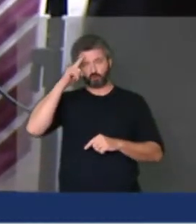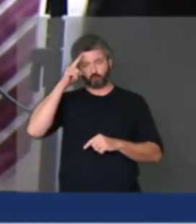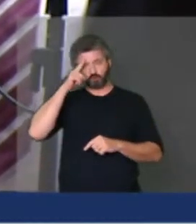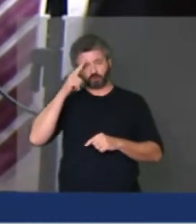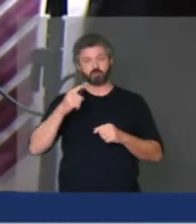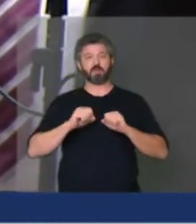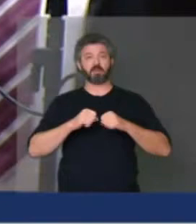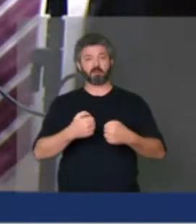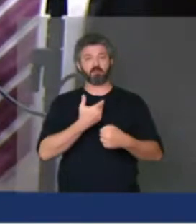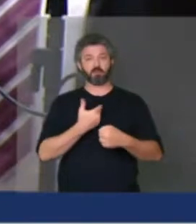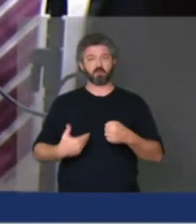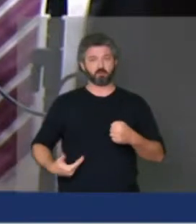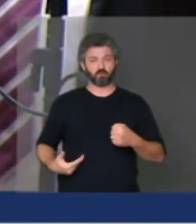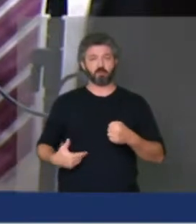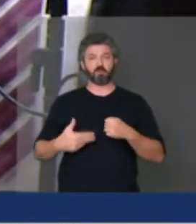HUMILDES EM TODO O NOSSO PAÍ